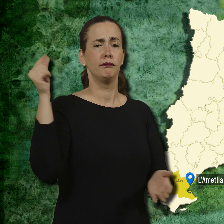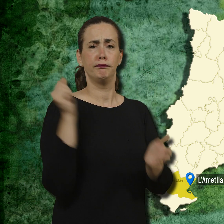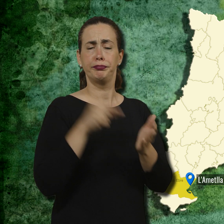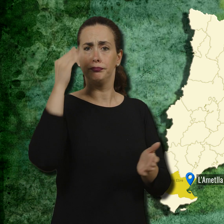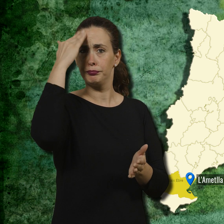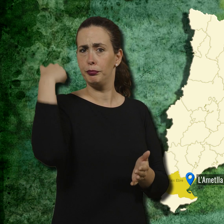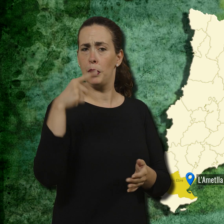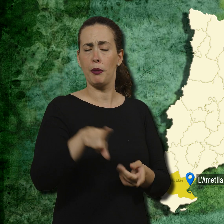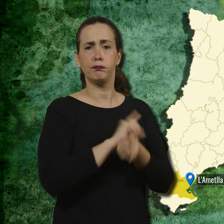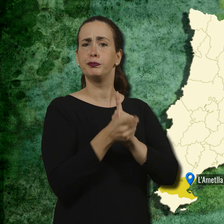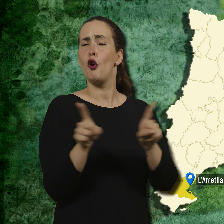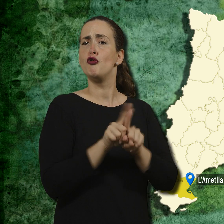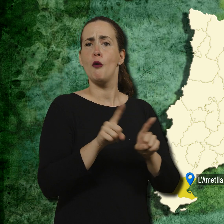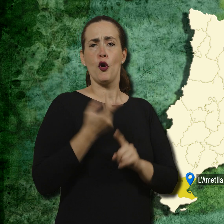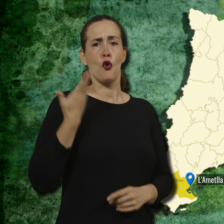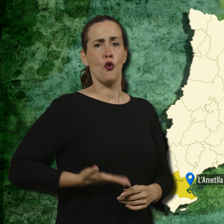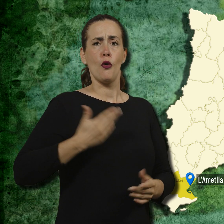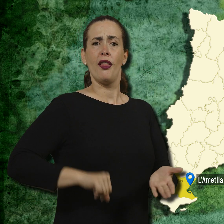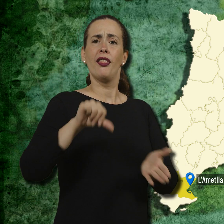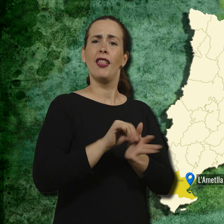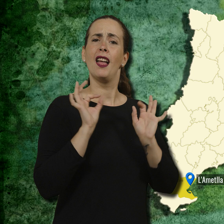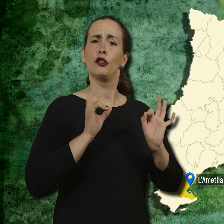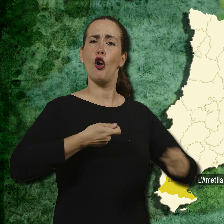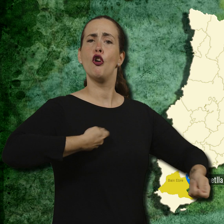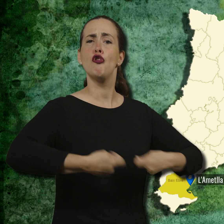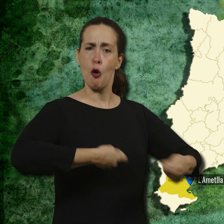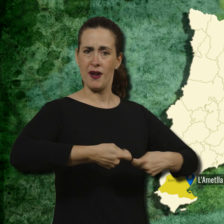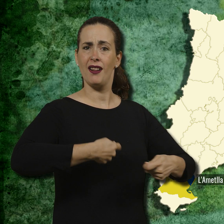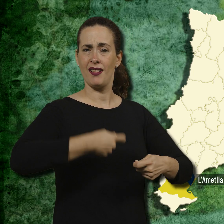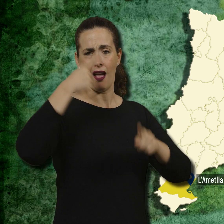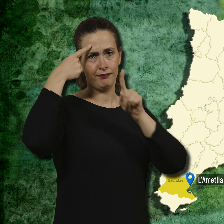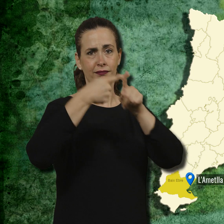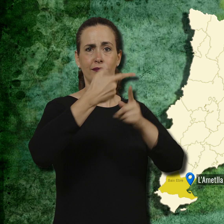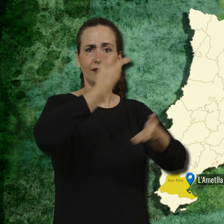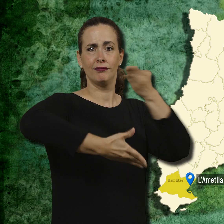Aviat va ser un important centre d'intercanvis comercials